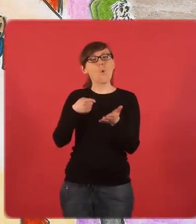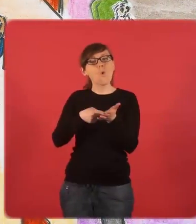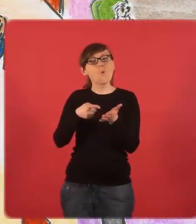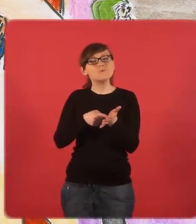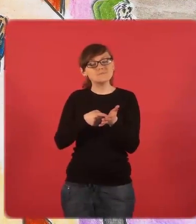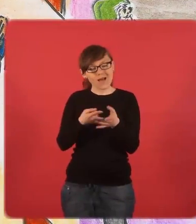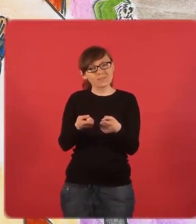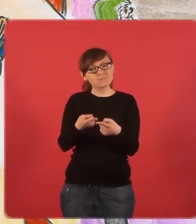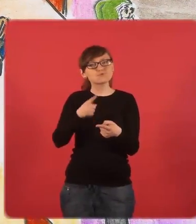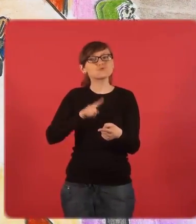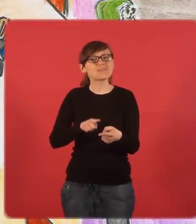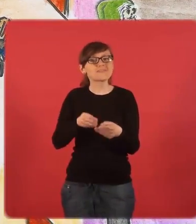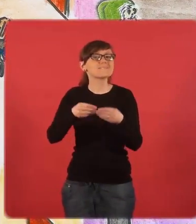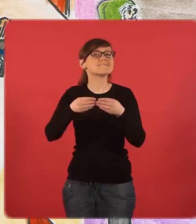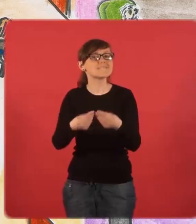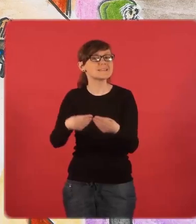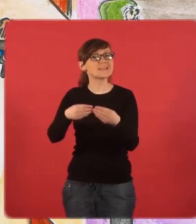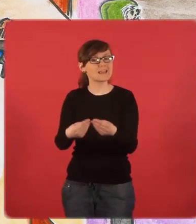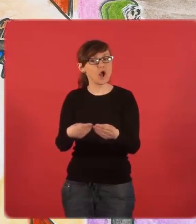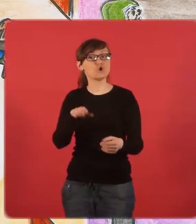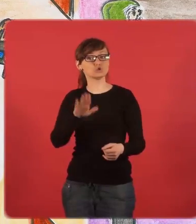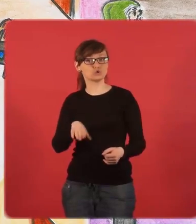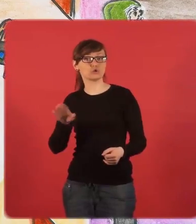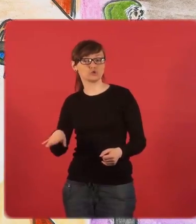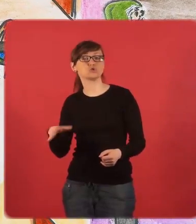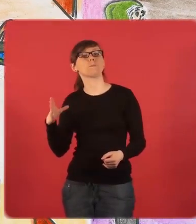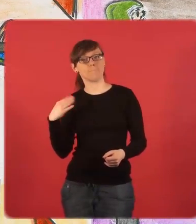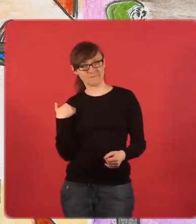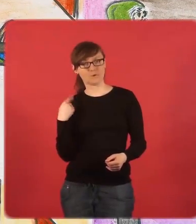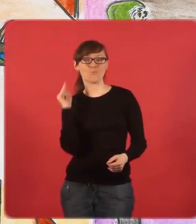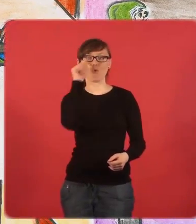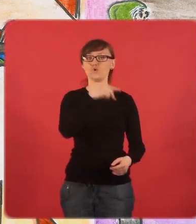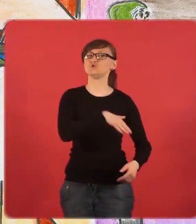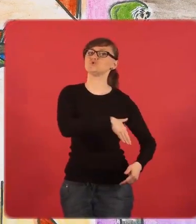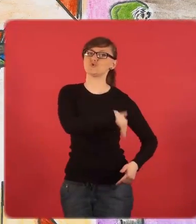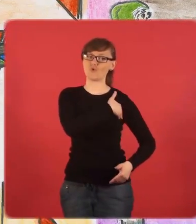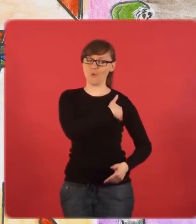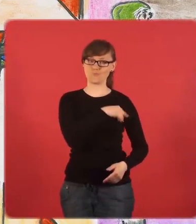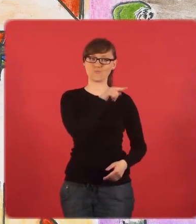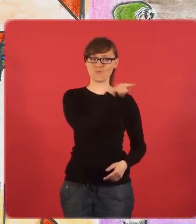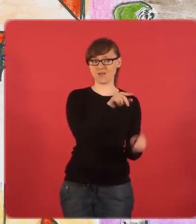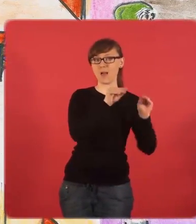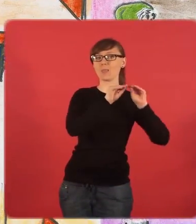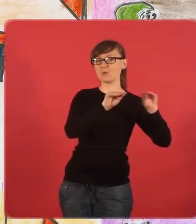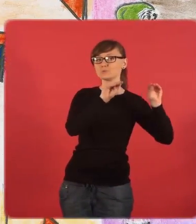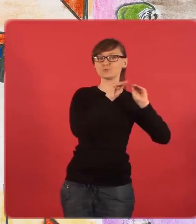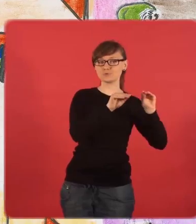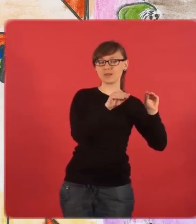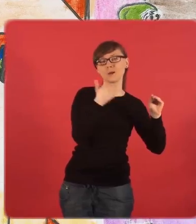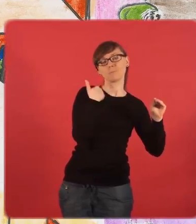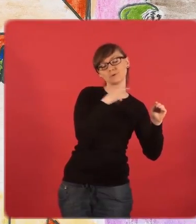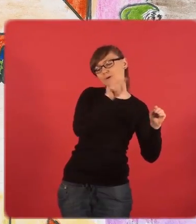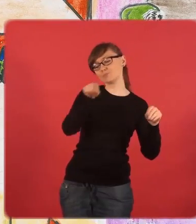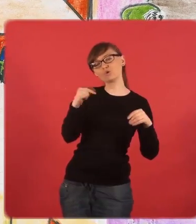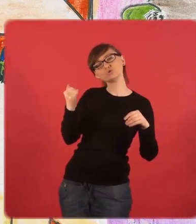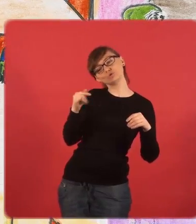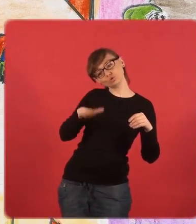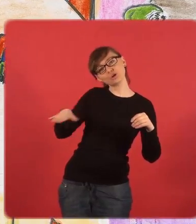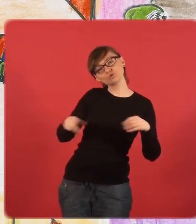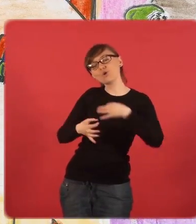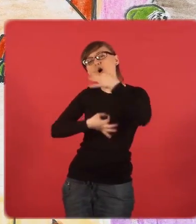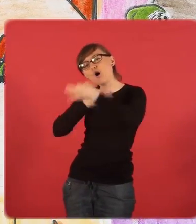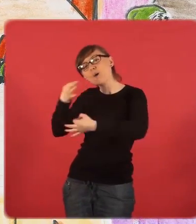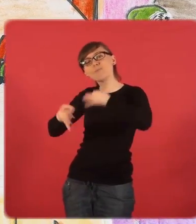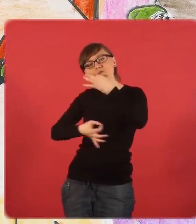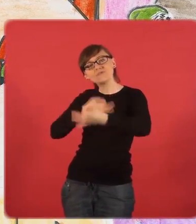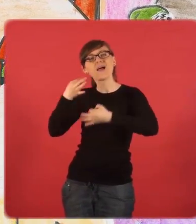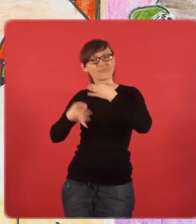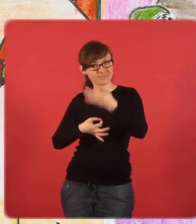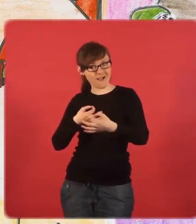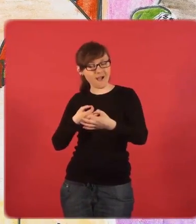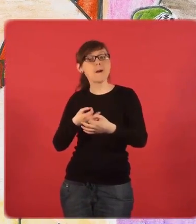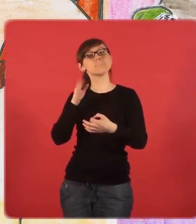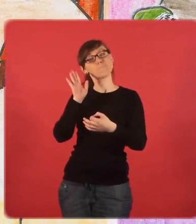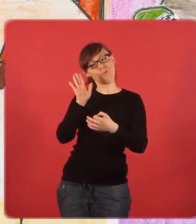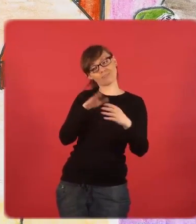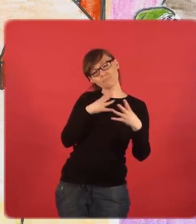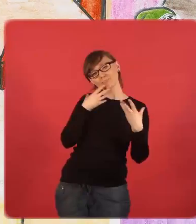W ostatni dzień przed przerwą świąt Bożego Narodzenia nauczycielka przeczytała dzieciom opowiadanie bożonarodzeniowe i rozdała dzieciom prezenty.